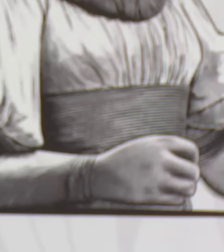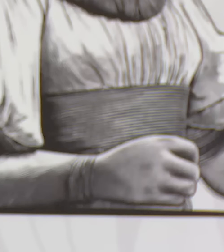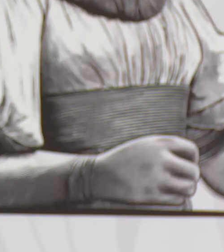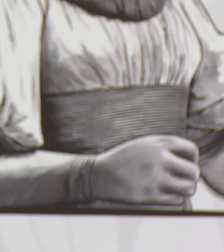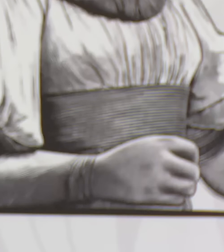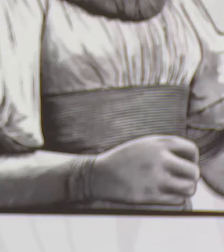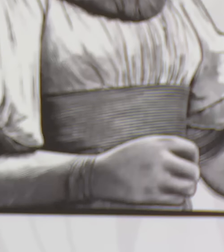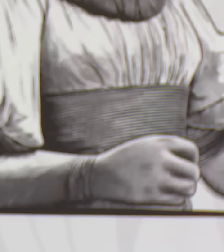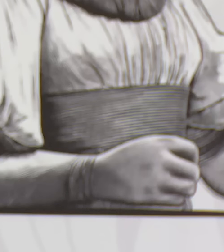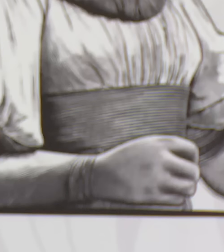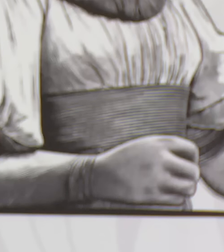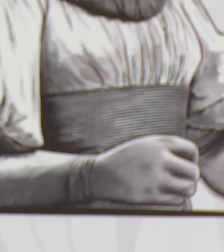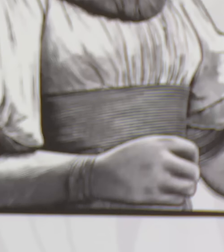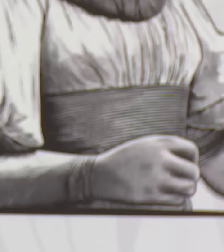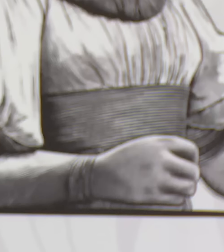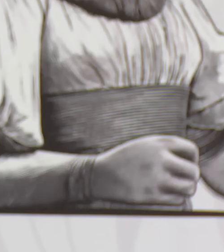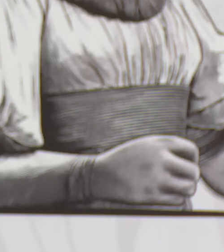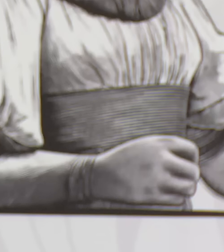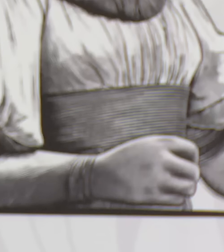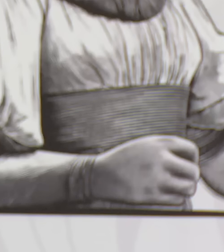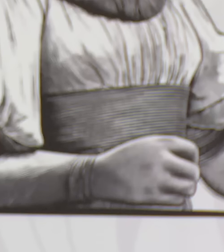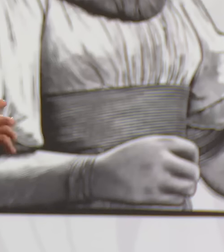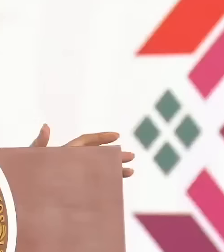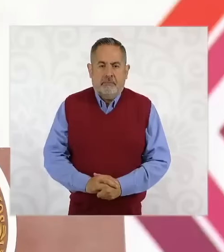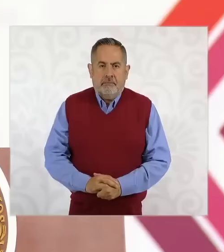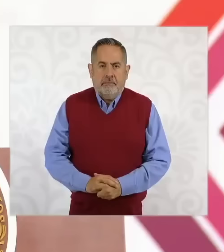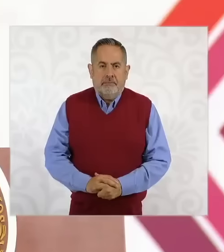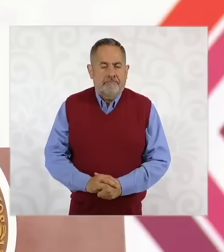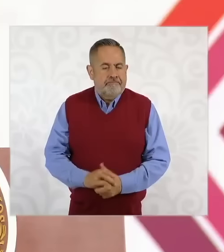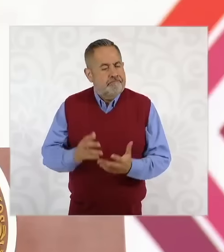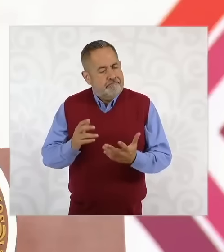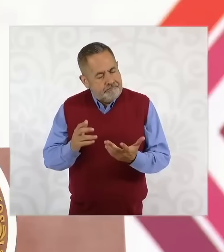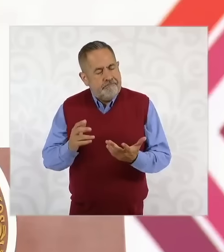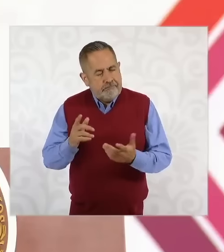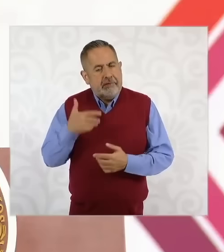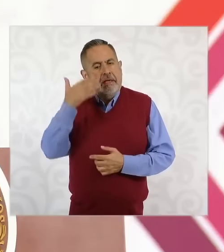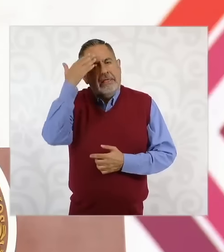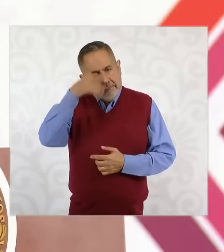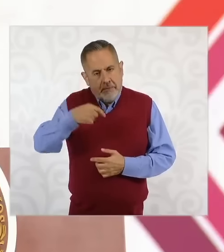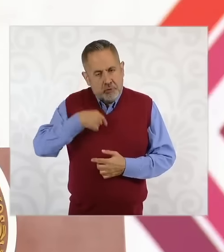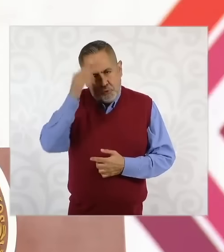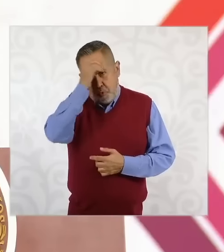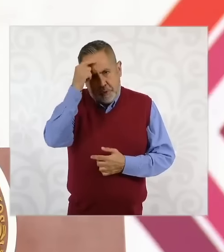incluso de otros partidos, porque también, o sea, de otros partidos el presidente del PRI